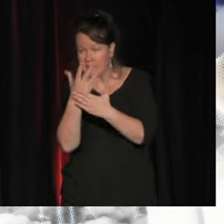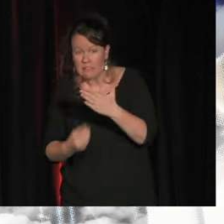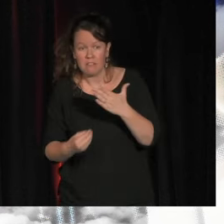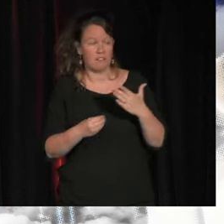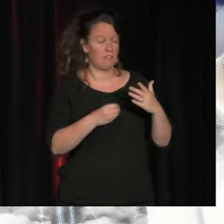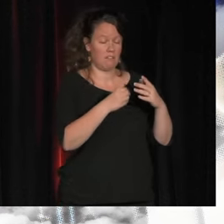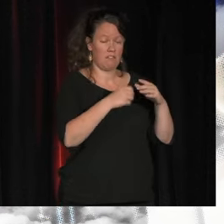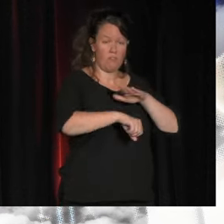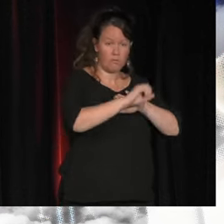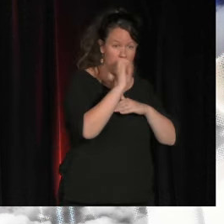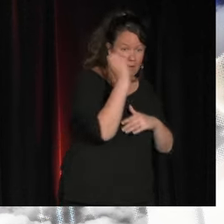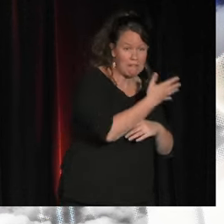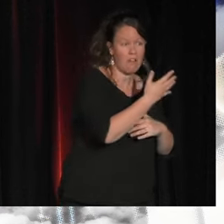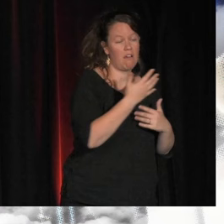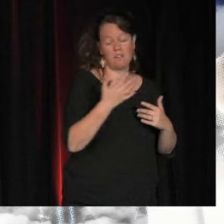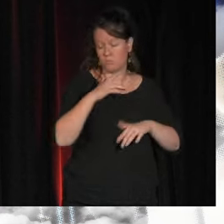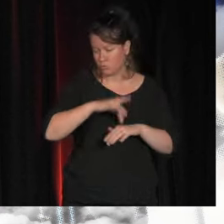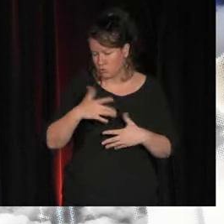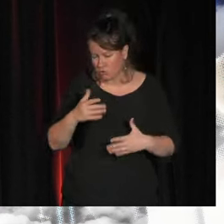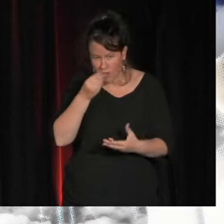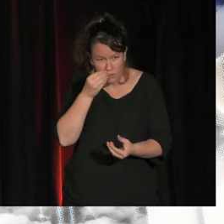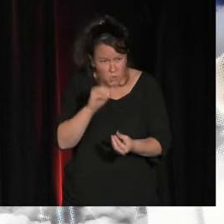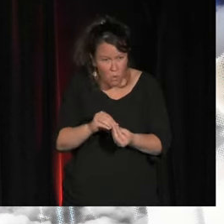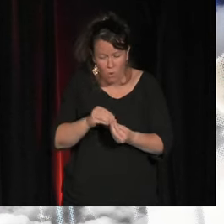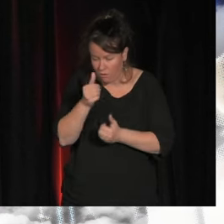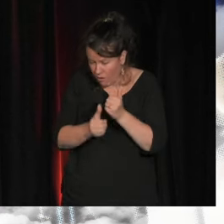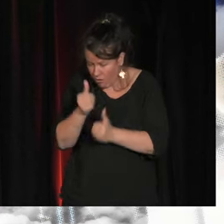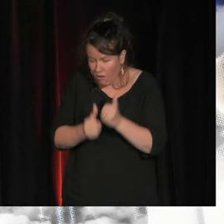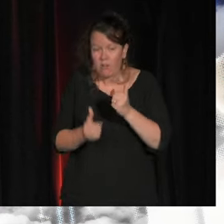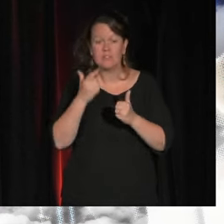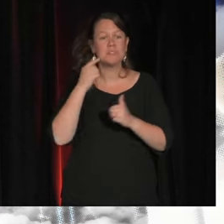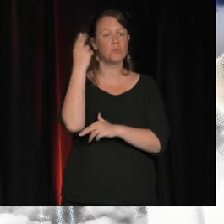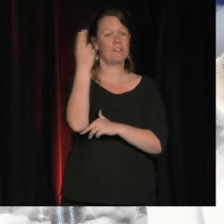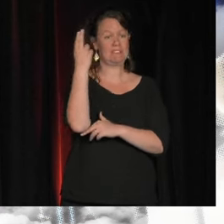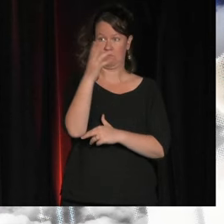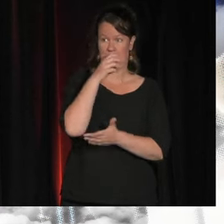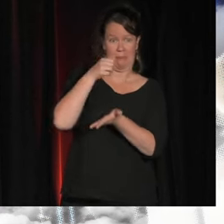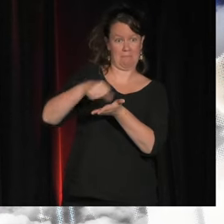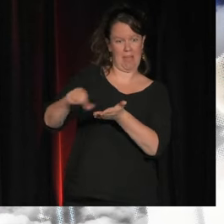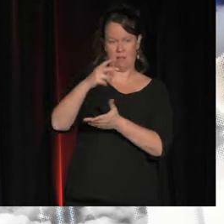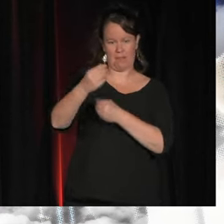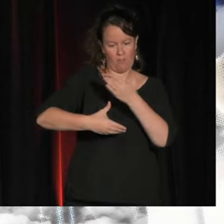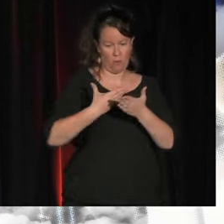et très tôt, il y a des tournois, il y a des compétitions, on peut réussir à payer ses études à avoir des scholarships juste parce qu'on est très bon ou très bonne dans un sport.